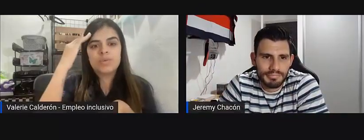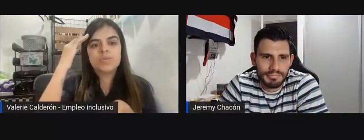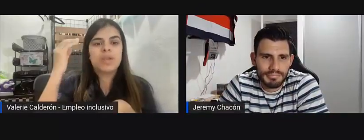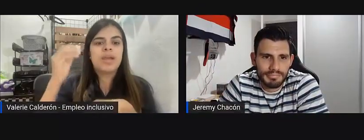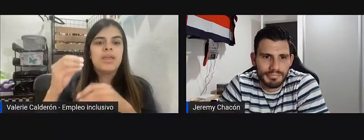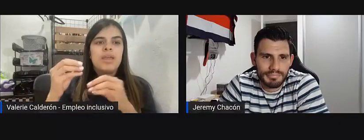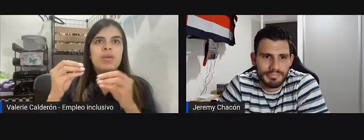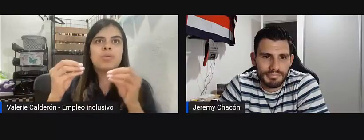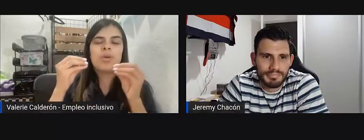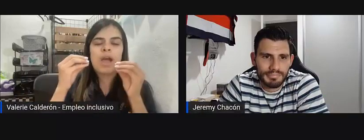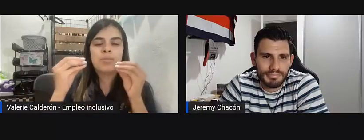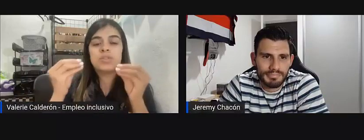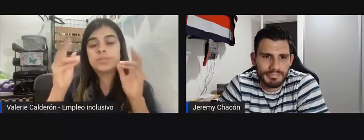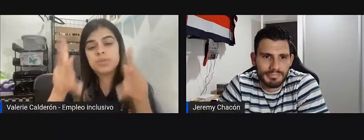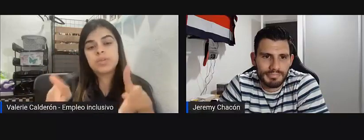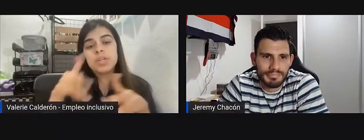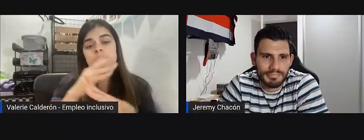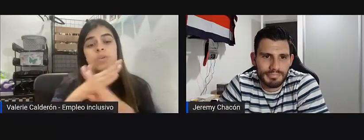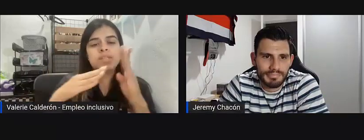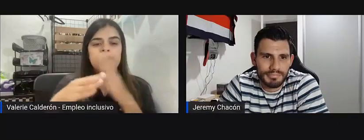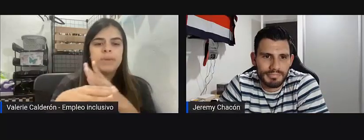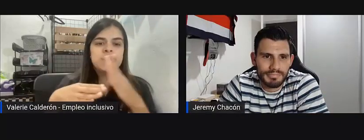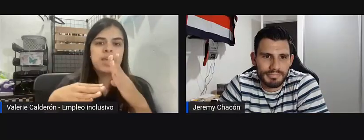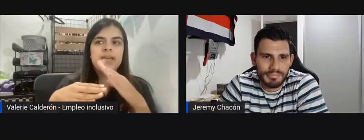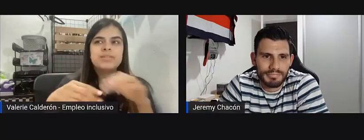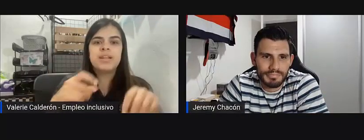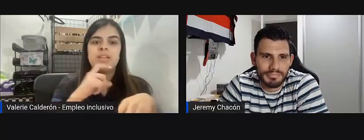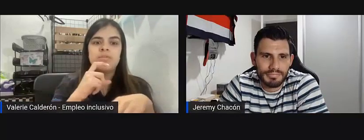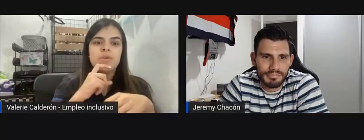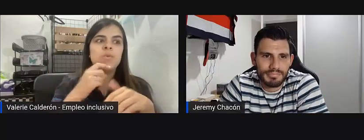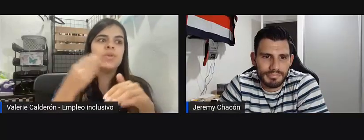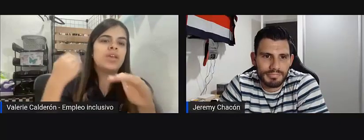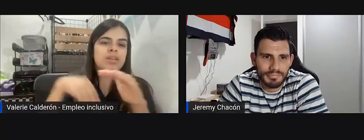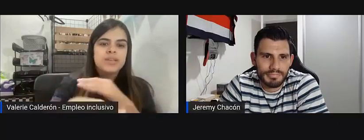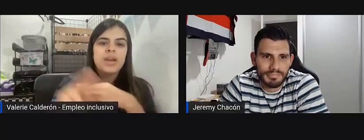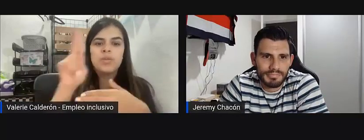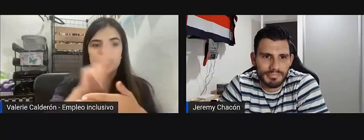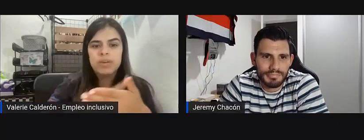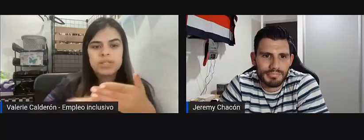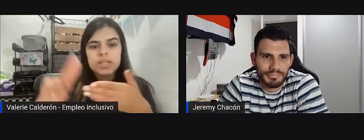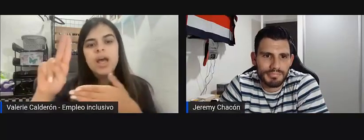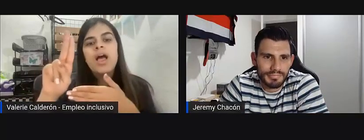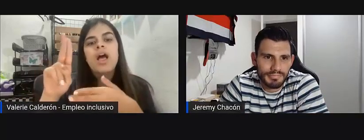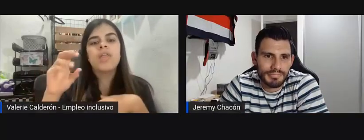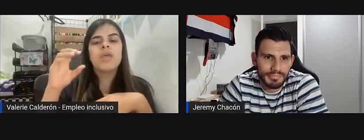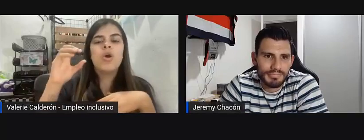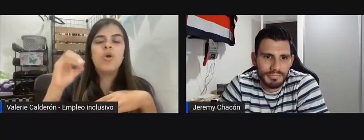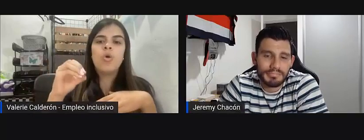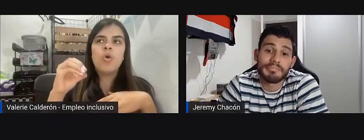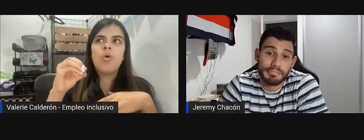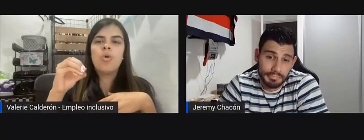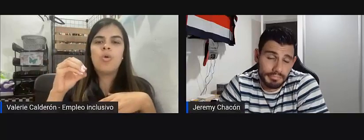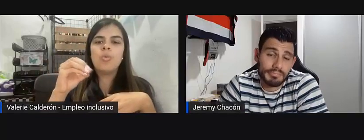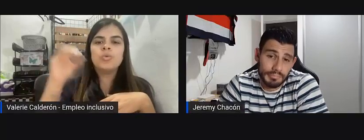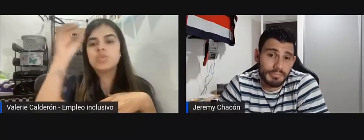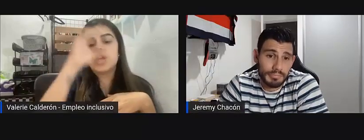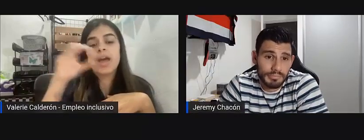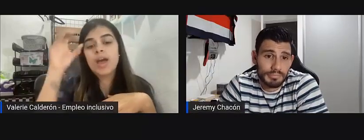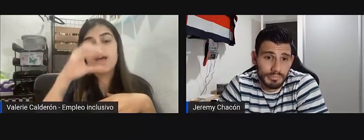verdad que a muchas personas con discapacidad se les dificulta ingresar a la universidad o Buscar